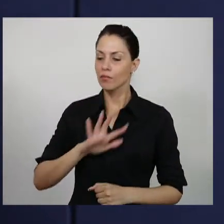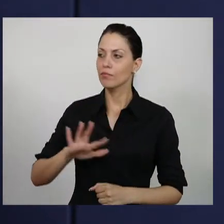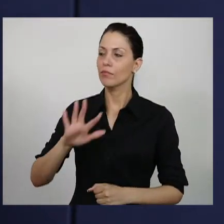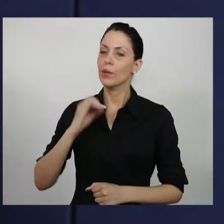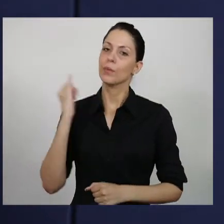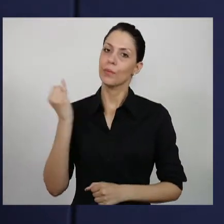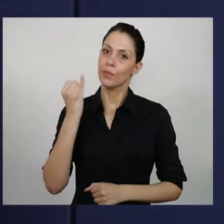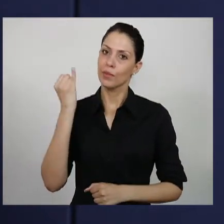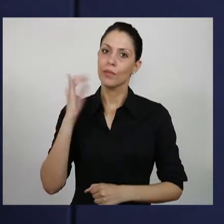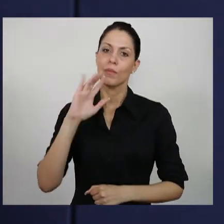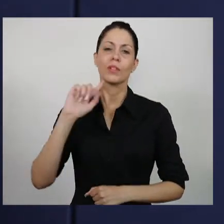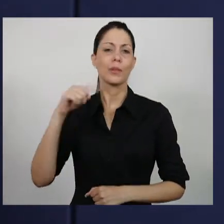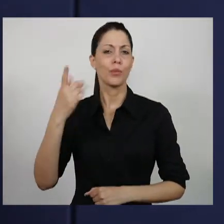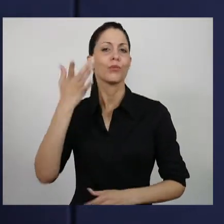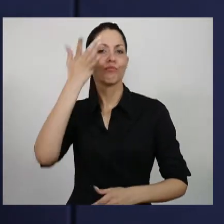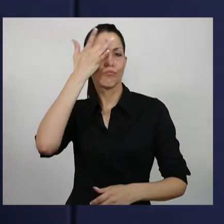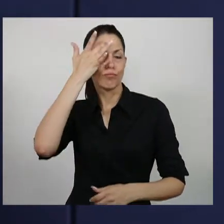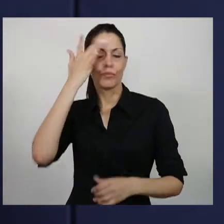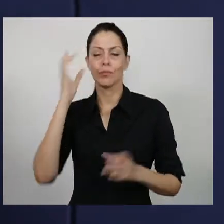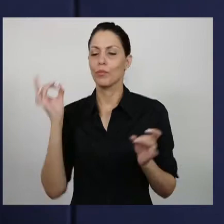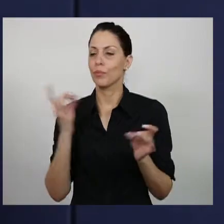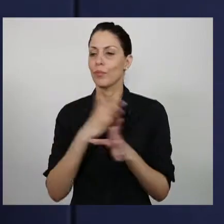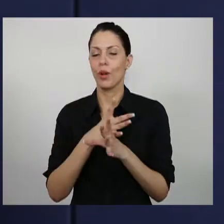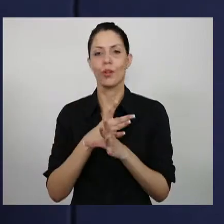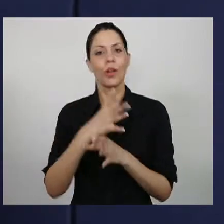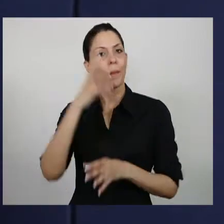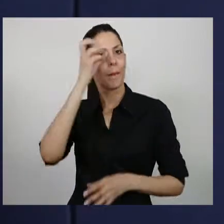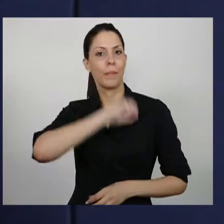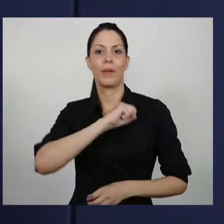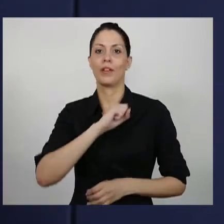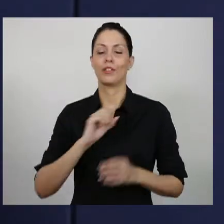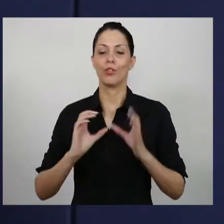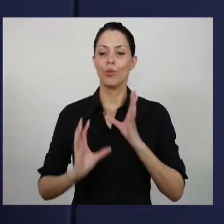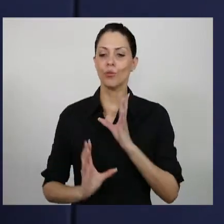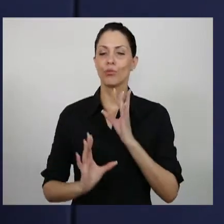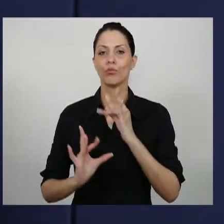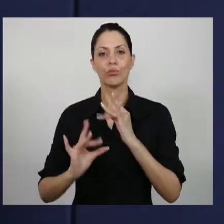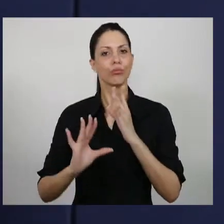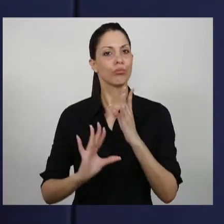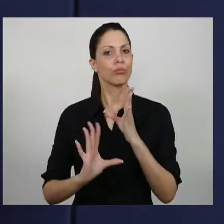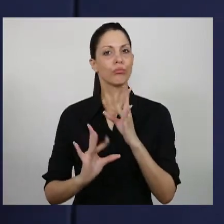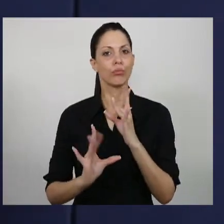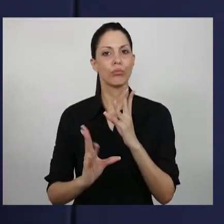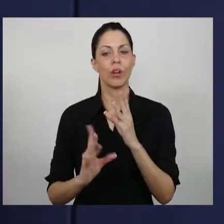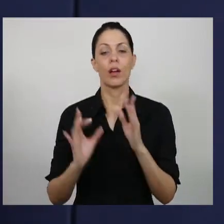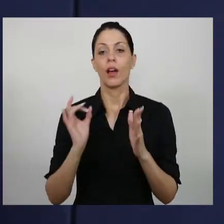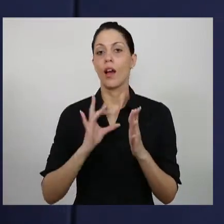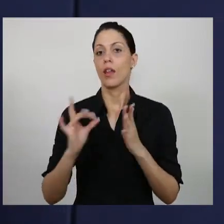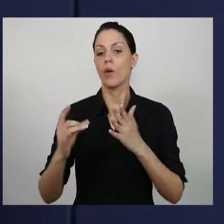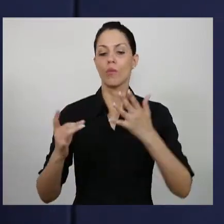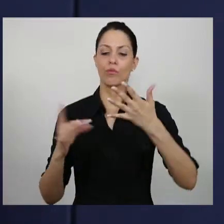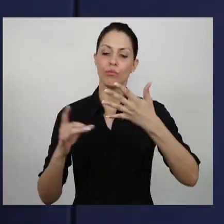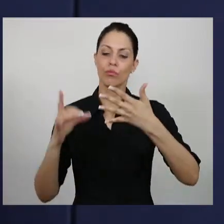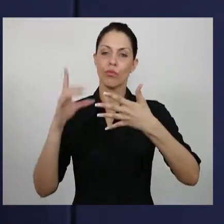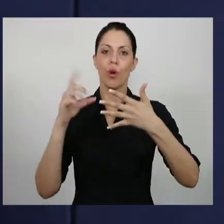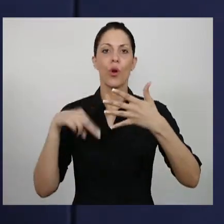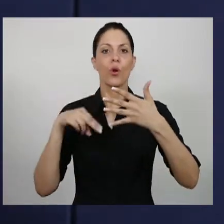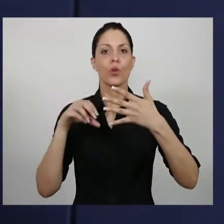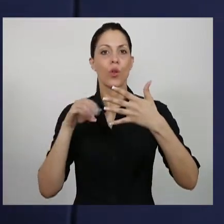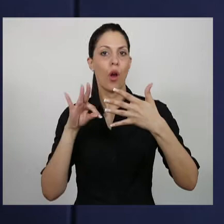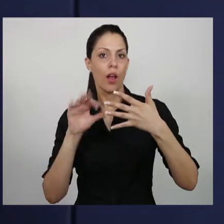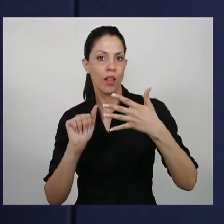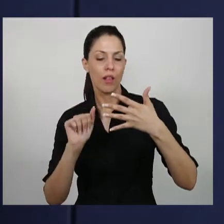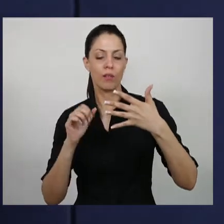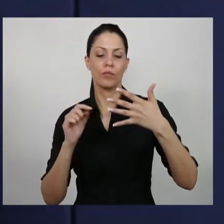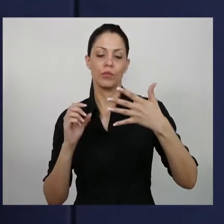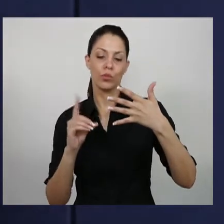A gente simplesmente decora as posições, aprende as notas decoradas e isso fica automático,